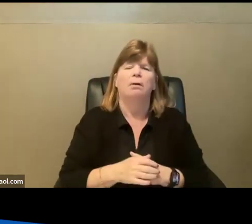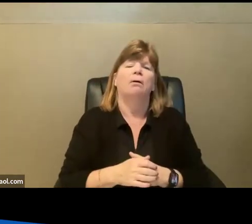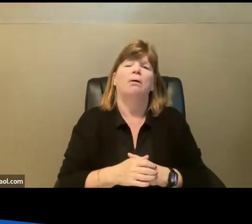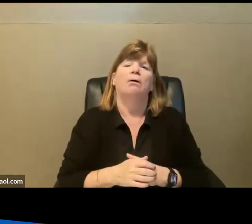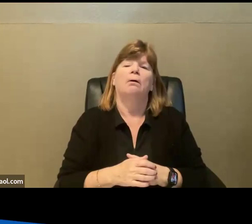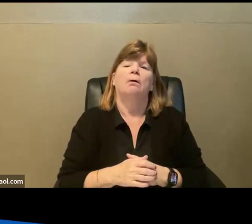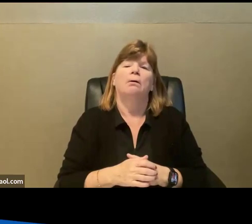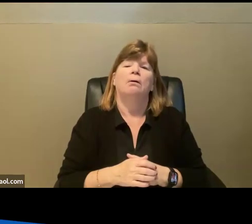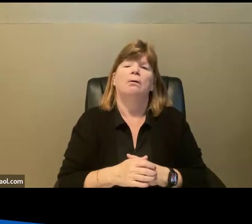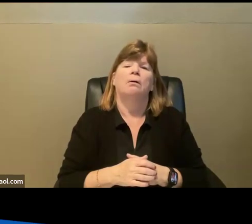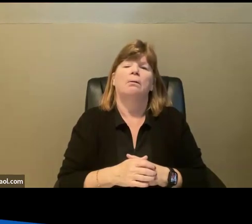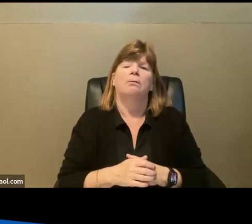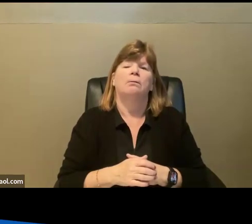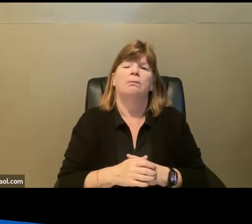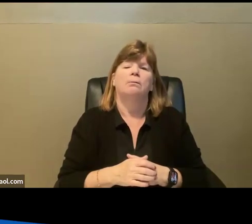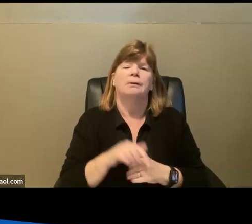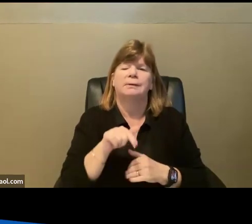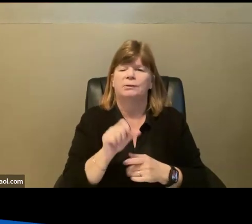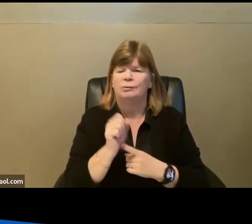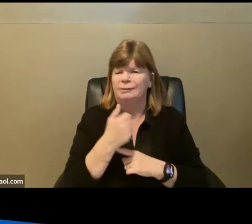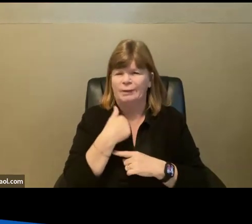En este caso, como no sé cuál es la situación,